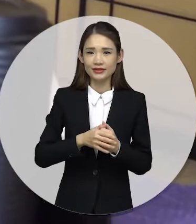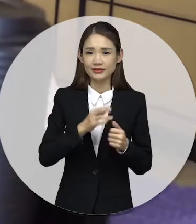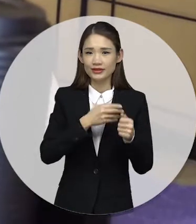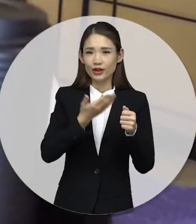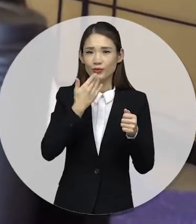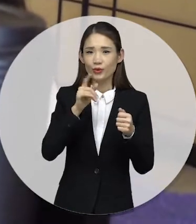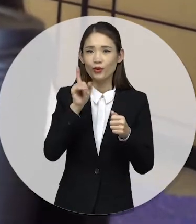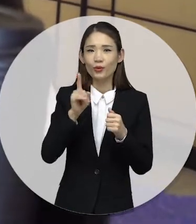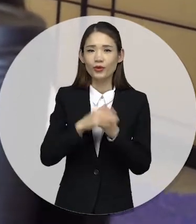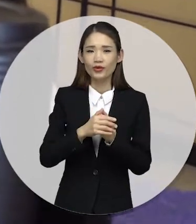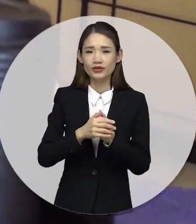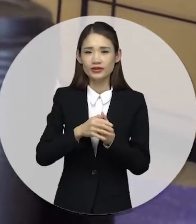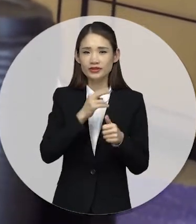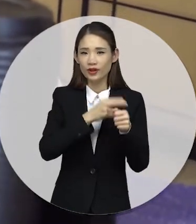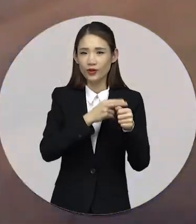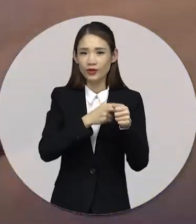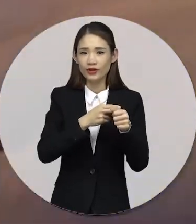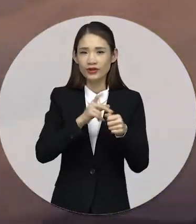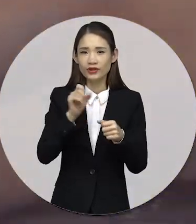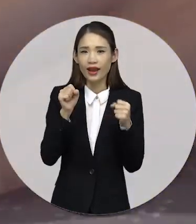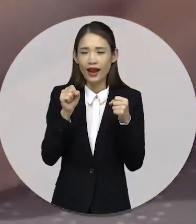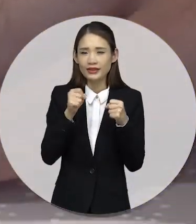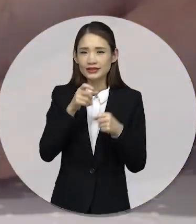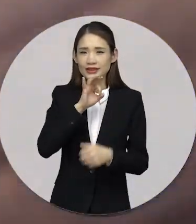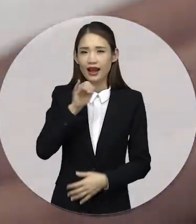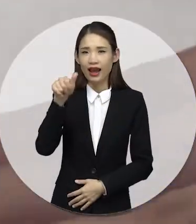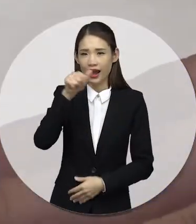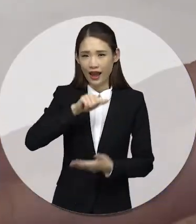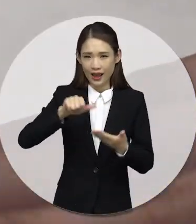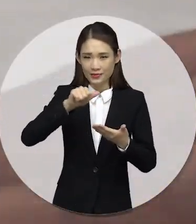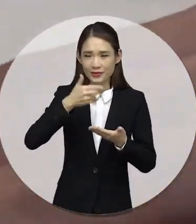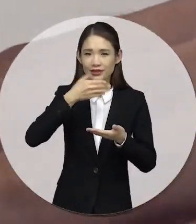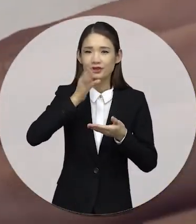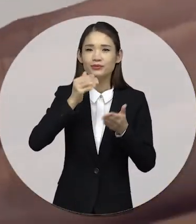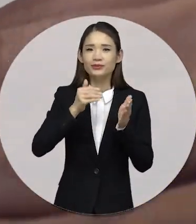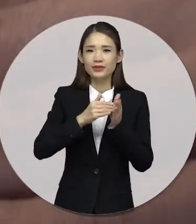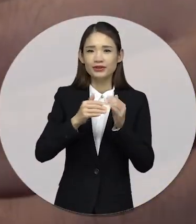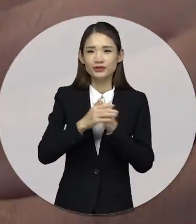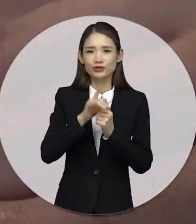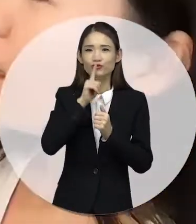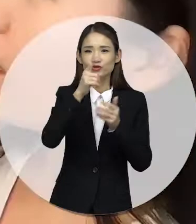김한솔 : 선생님, 아, 맞아. 선생님께서는 뭐야, 아이스아메리카노 드신다고 하셨어. 김소희 : 그럼 주문할게.